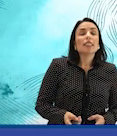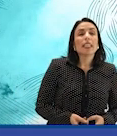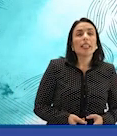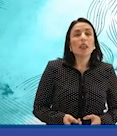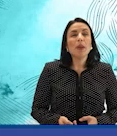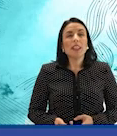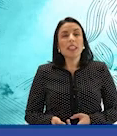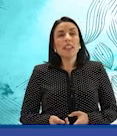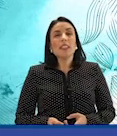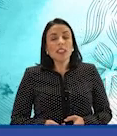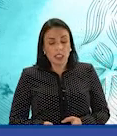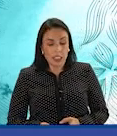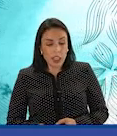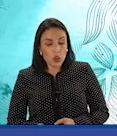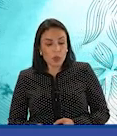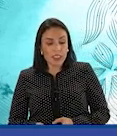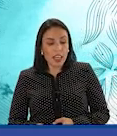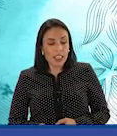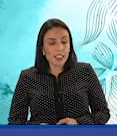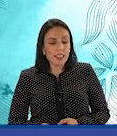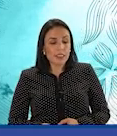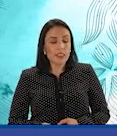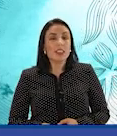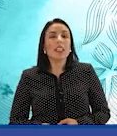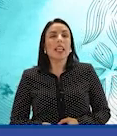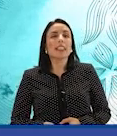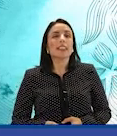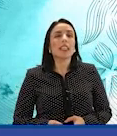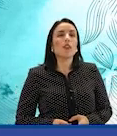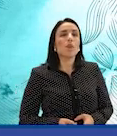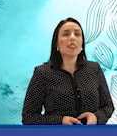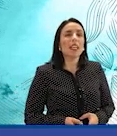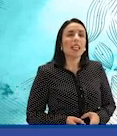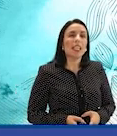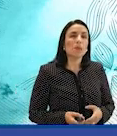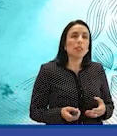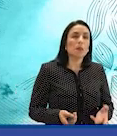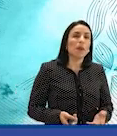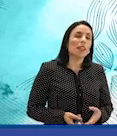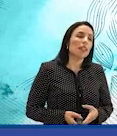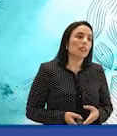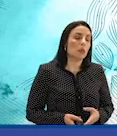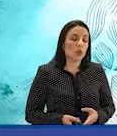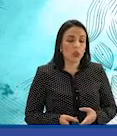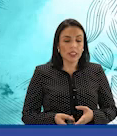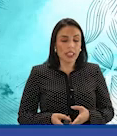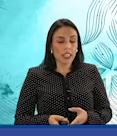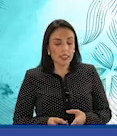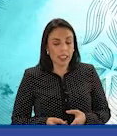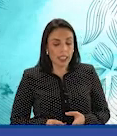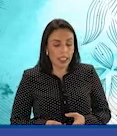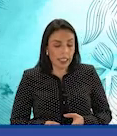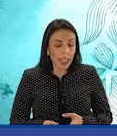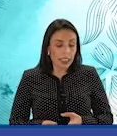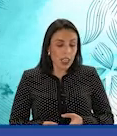Seguidamente quiero comentarles y repasar las principales atribuciones del Alcalde.